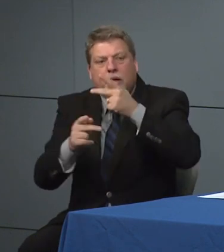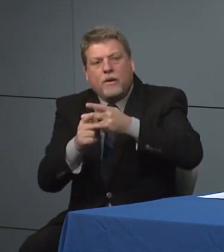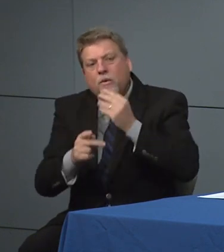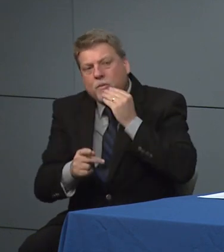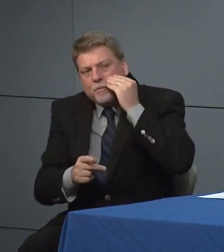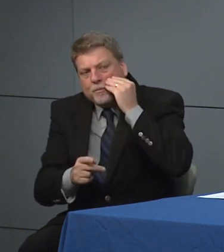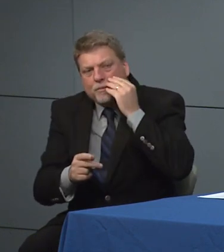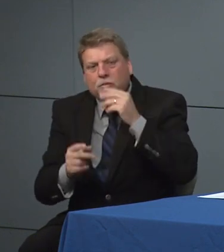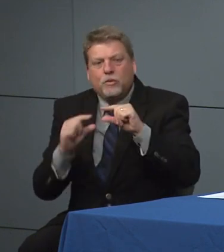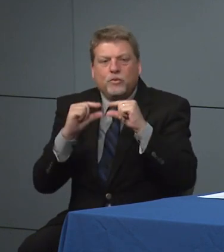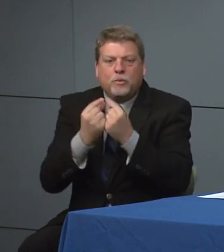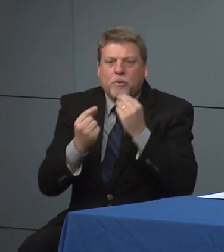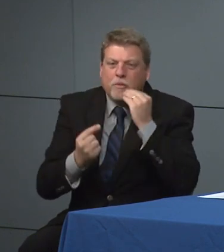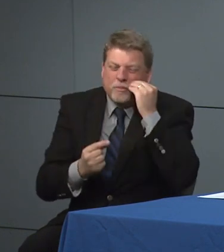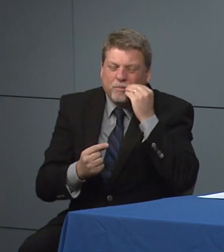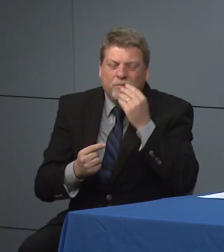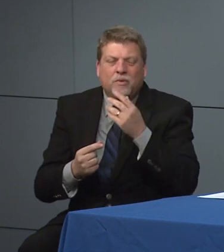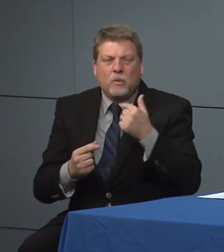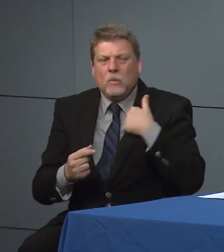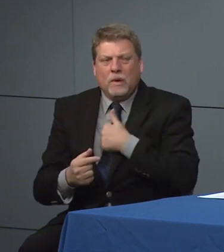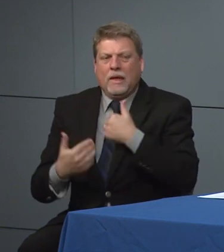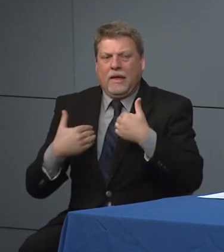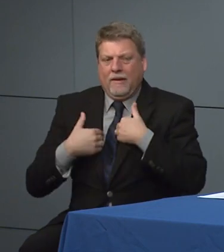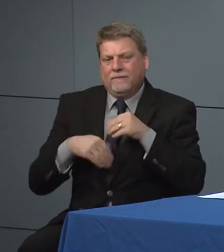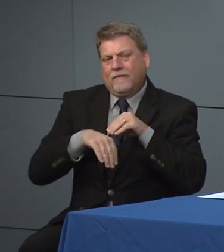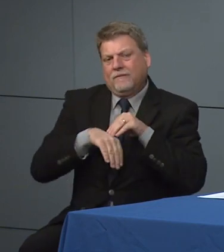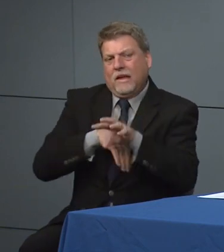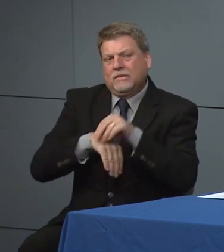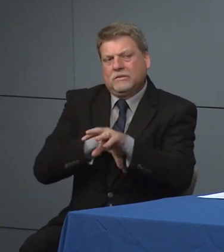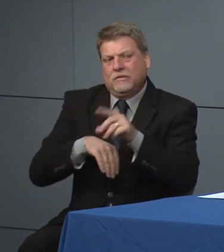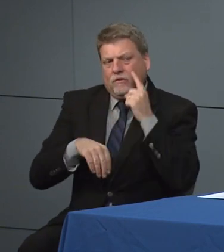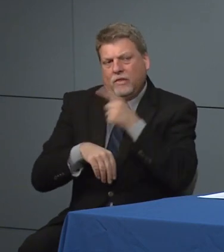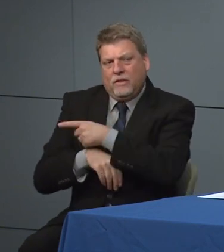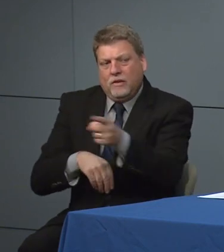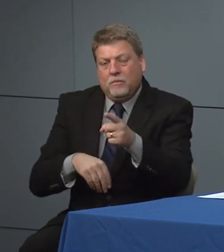mayores, y así tras de las correccionales tenemos días